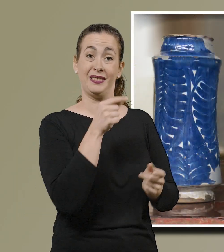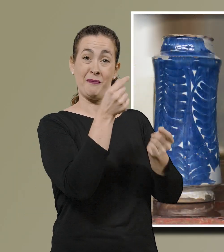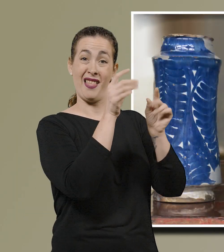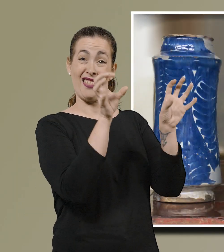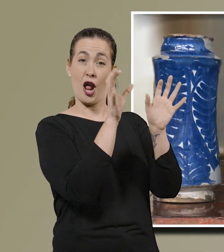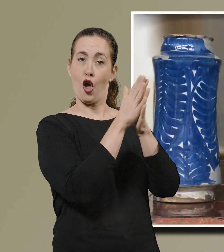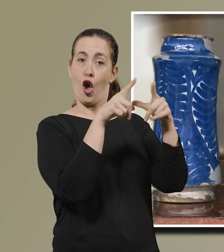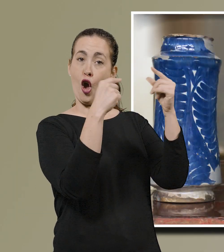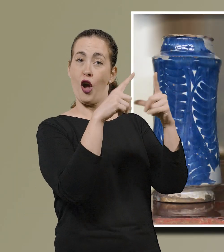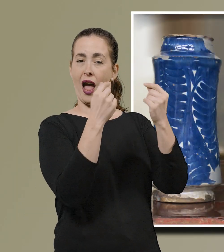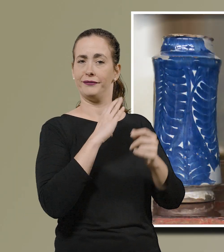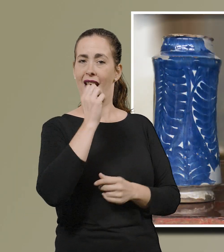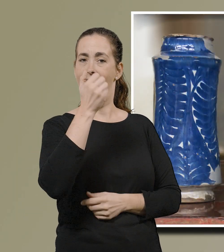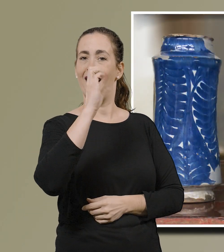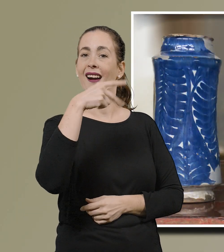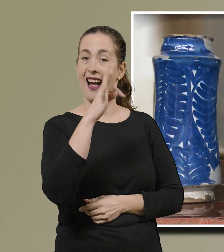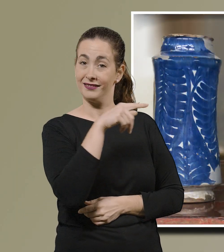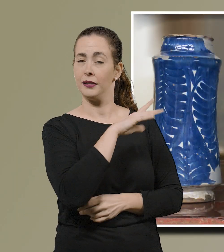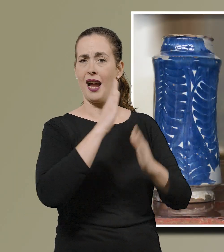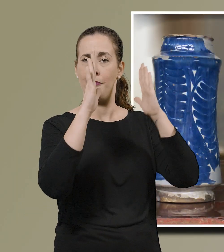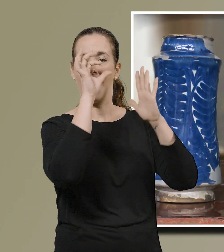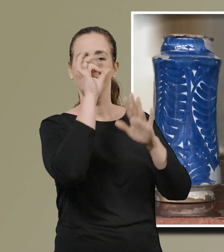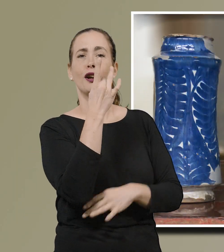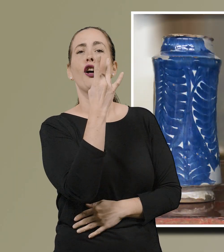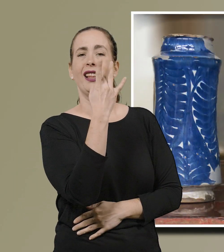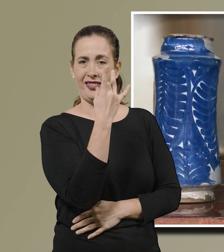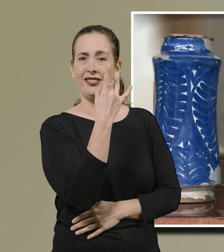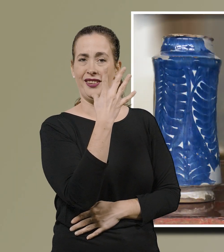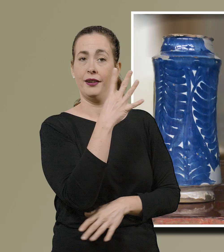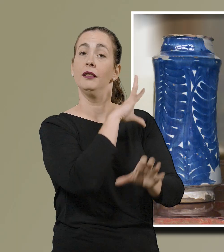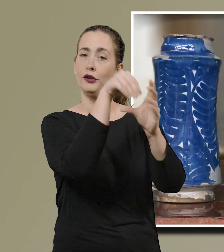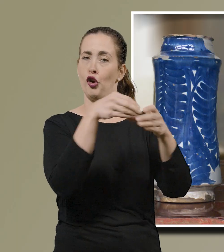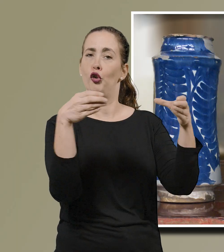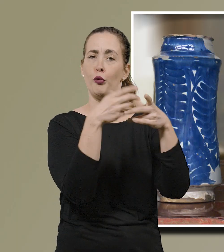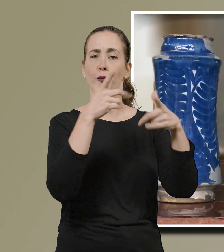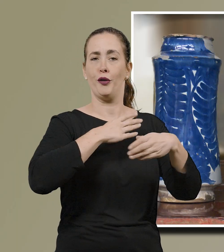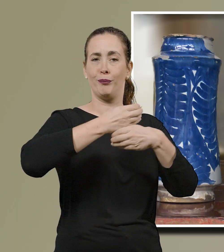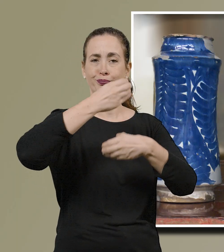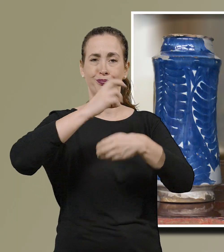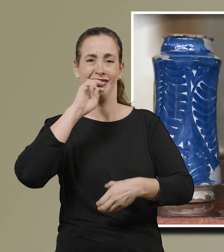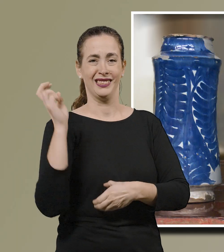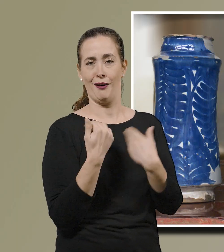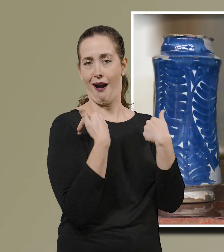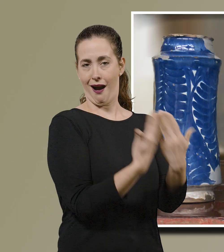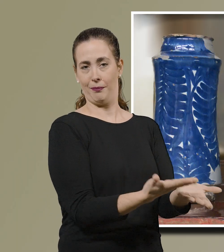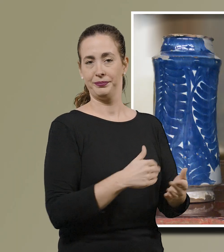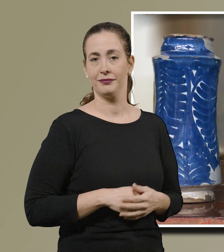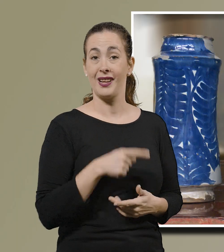La peça decorada amb fulles d’acant, sense cartel·la, del segle XV, correspon al grup de pots regalats.